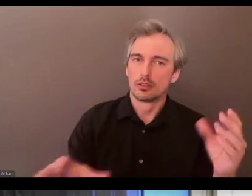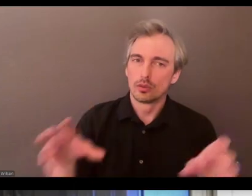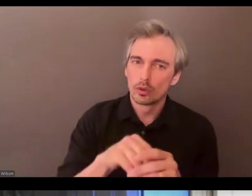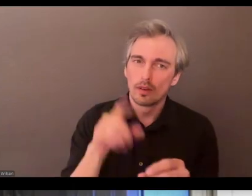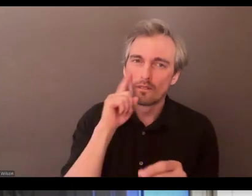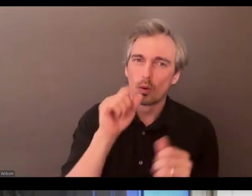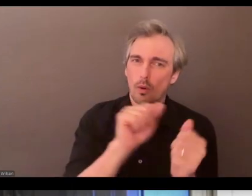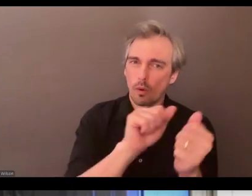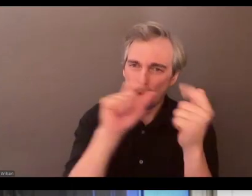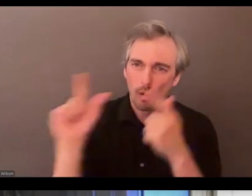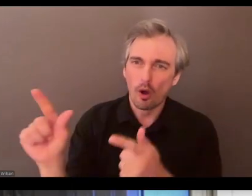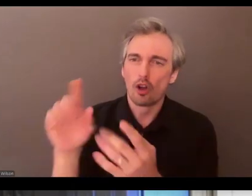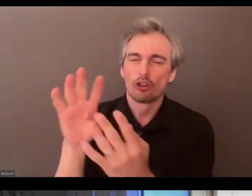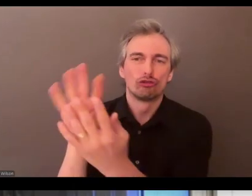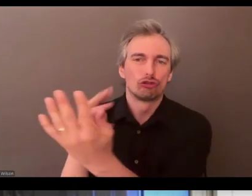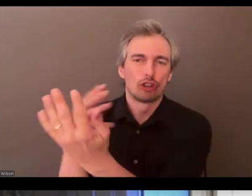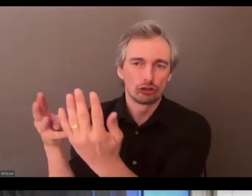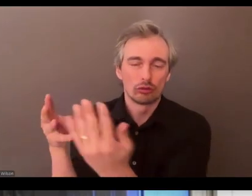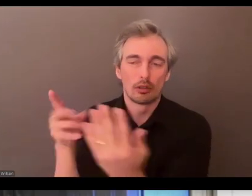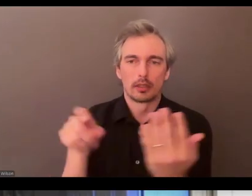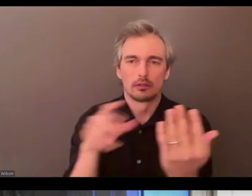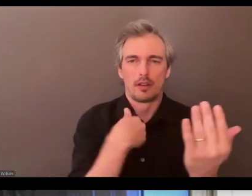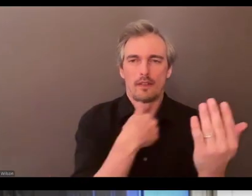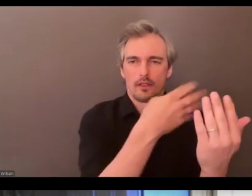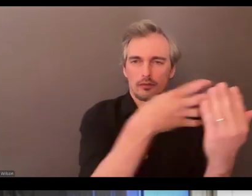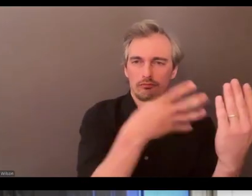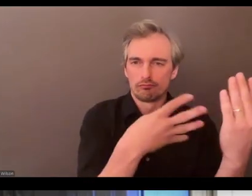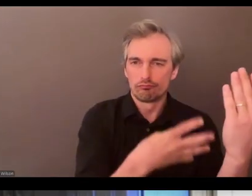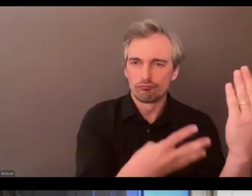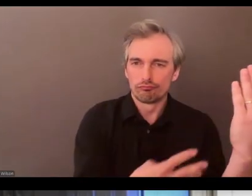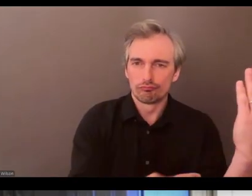欲しい人は使うでしょうし、使わない人はそれでも全く問題ありません。